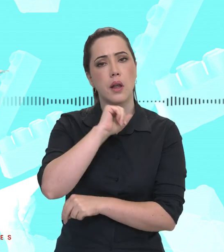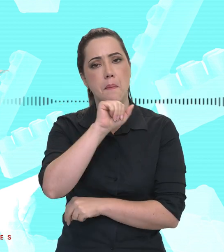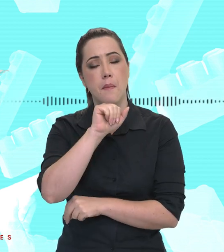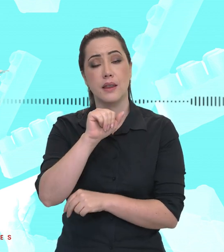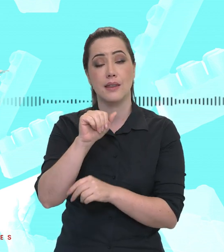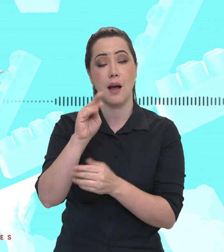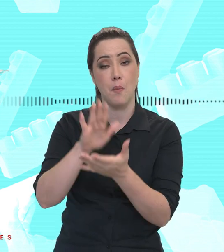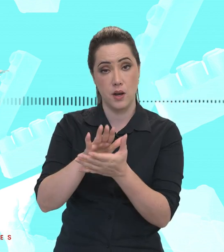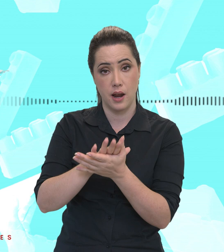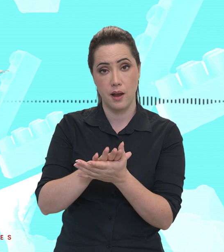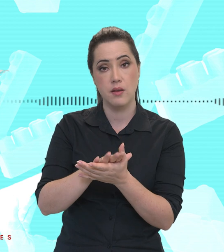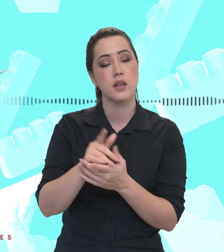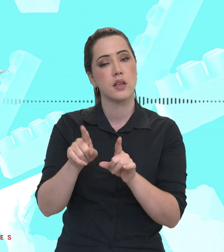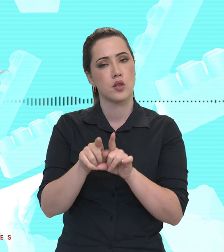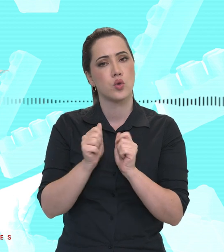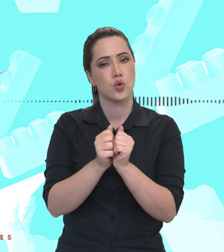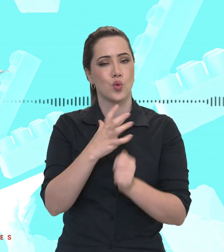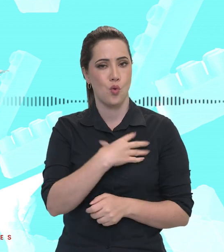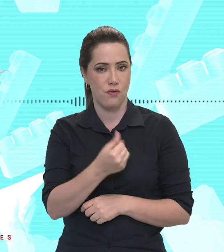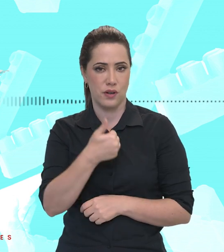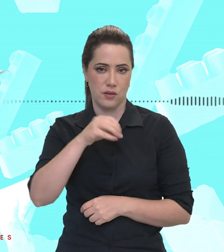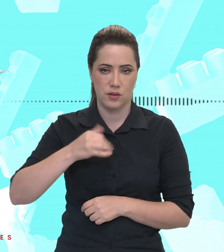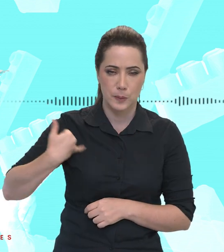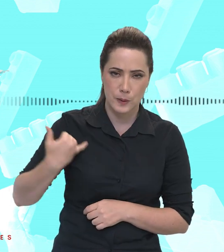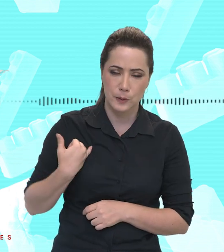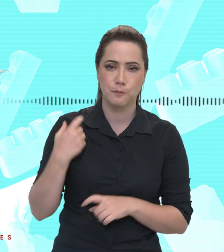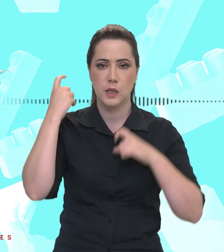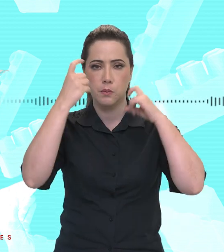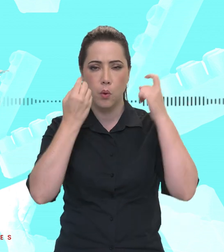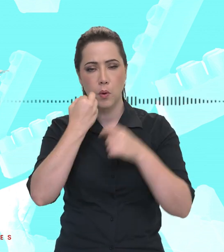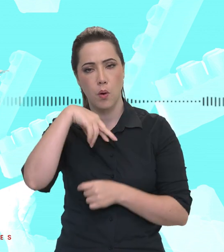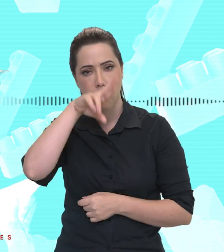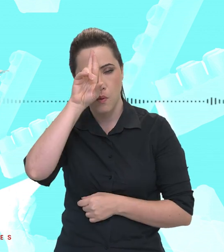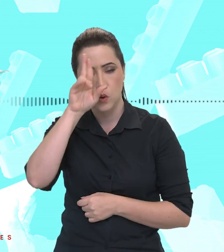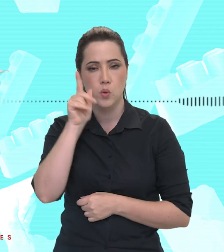da esposa, que trabalha no Instituto, e do filhinho de 10 anos. Ele se preocupa com o